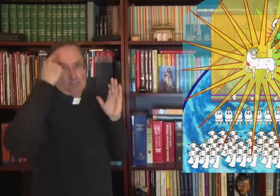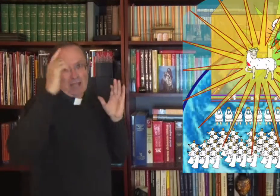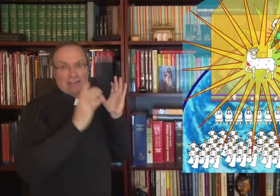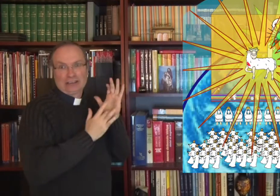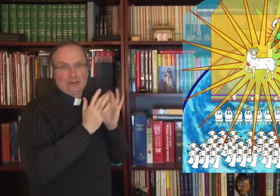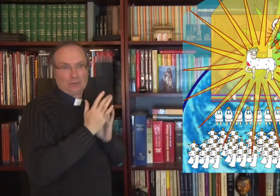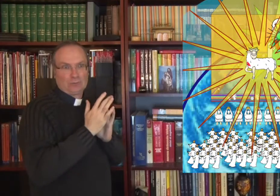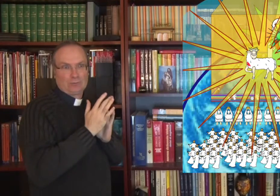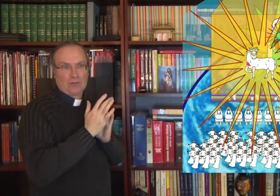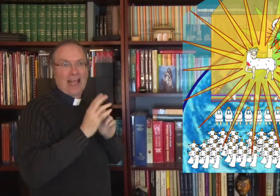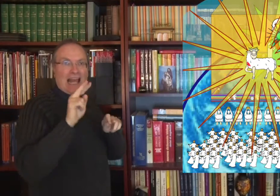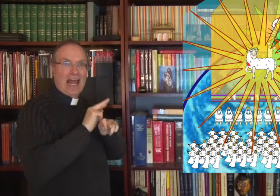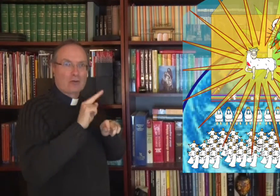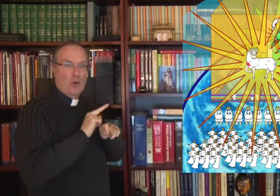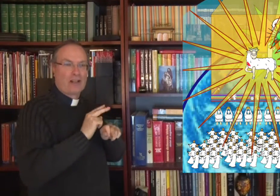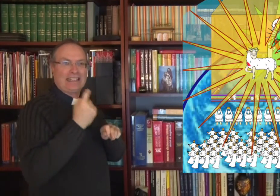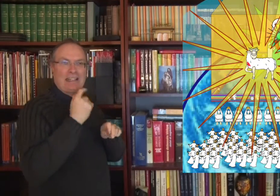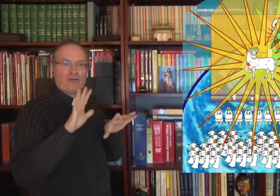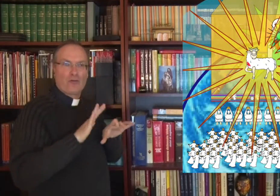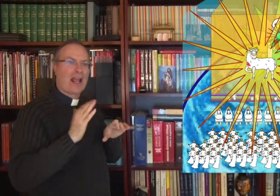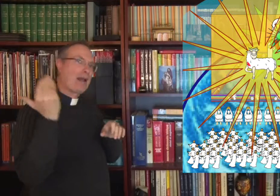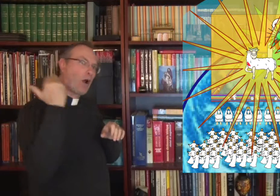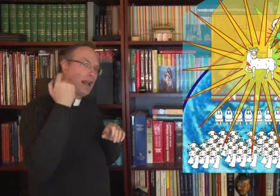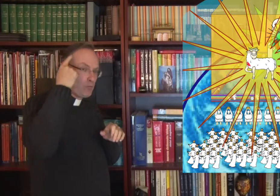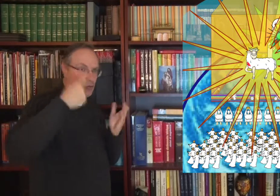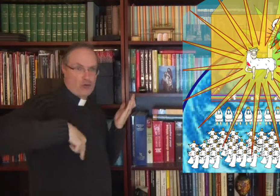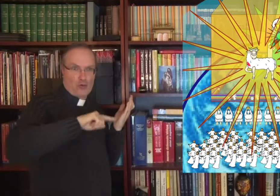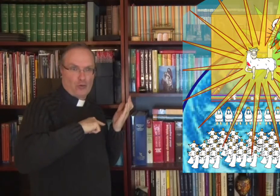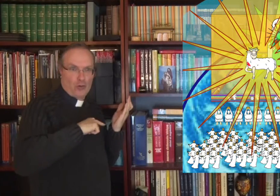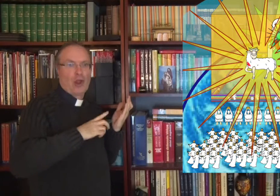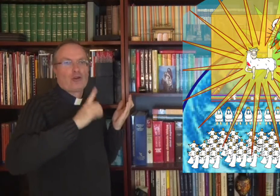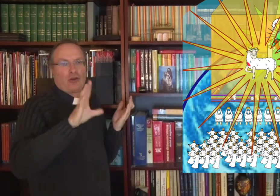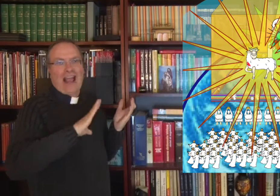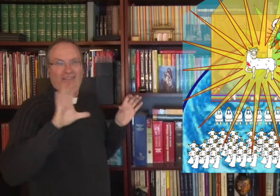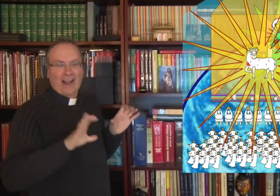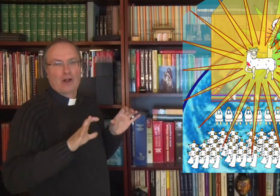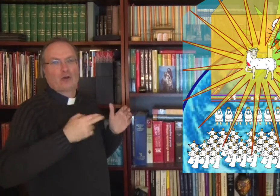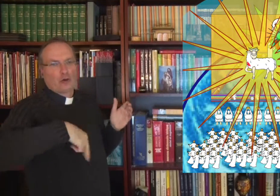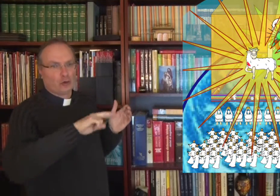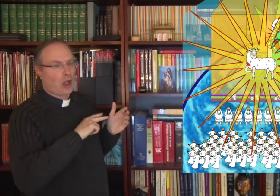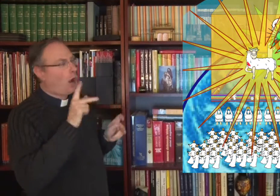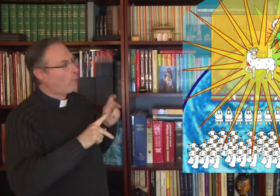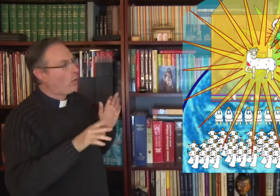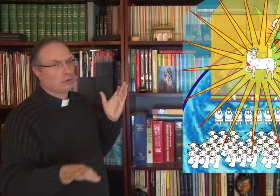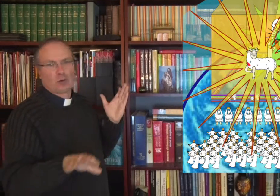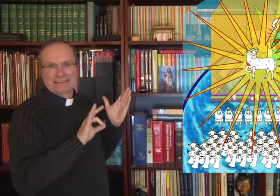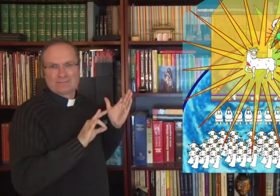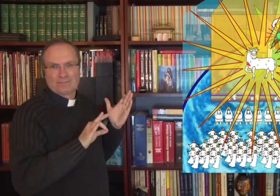Par Jésus, l’agneau qui fut immolé pour nous, Dieu a fait de nous un peuple choisi,